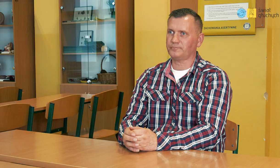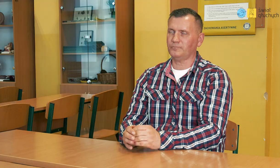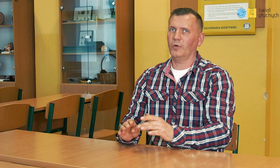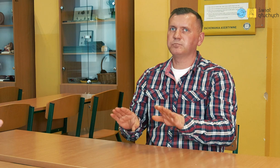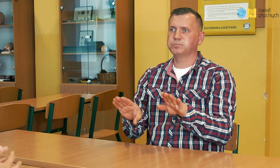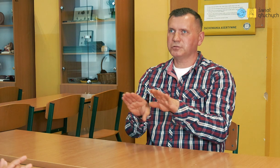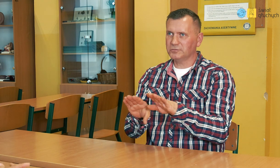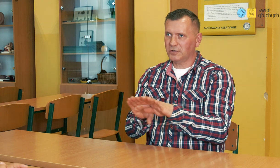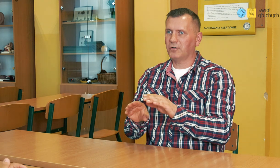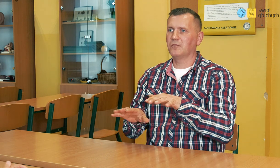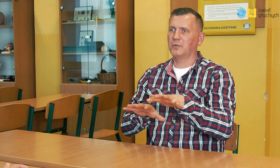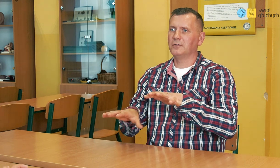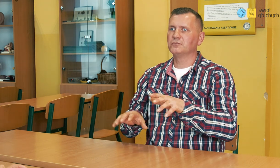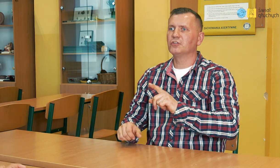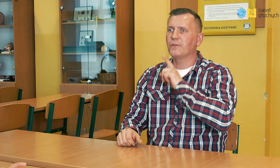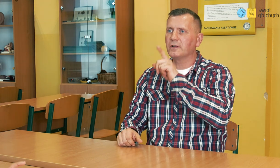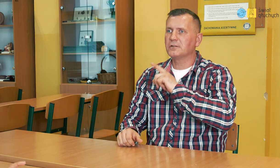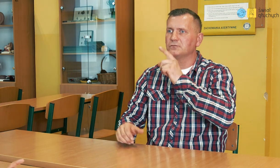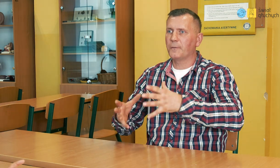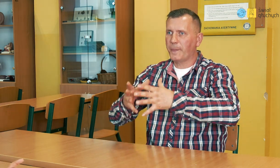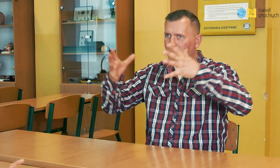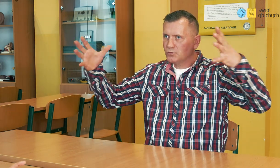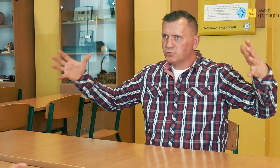W podstawówce karnawał odbywał się na świetlicy.